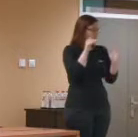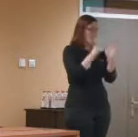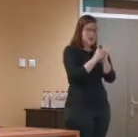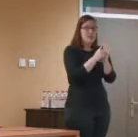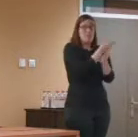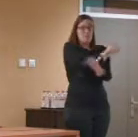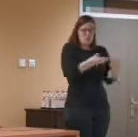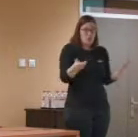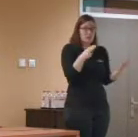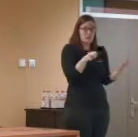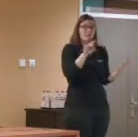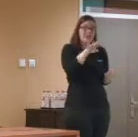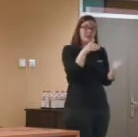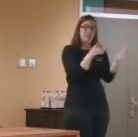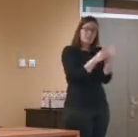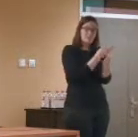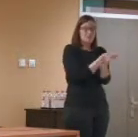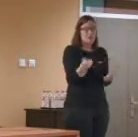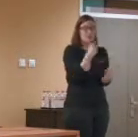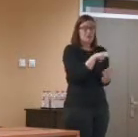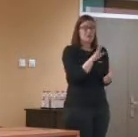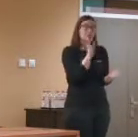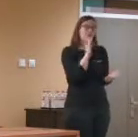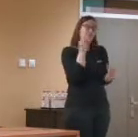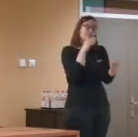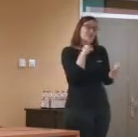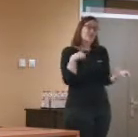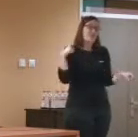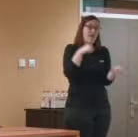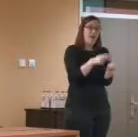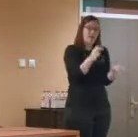y el malgasto de nuestro dinero durante estos veinte años.